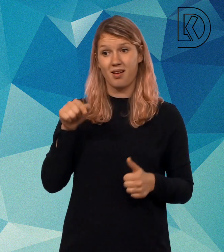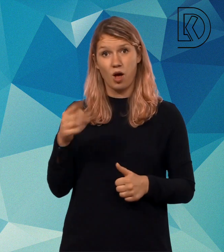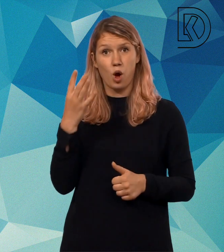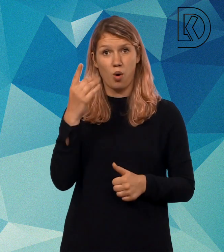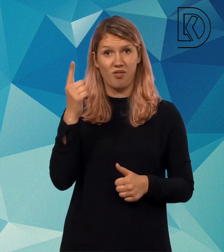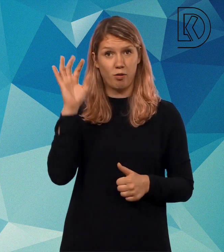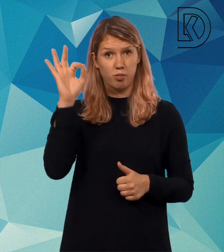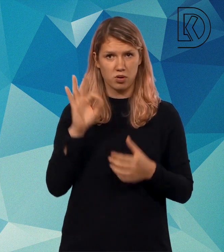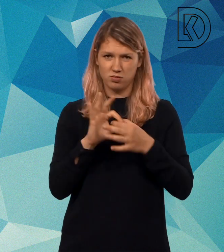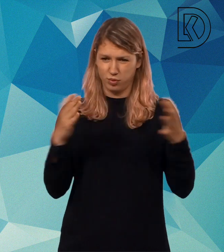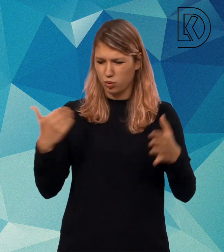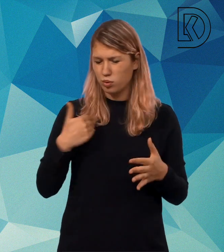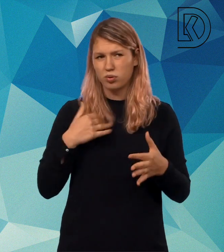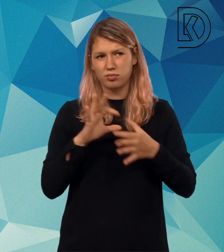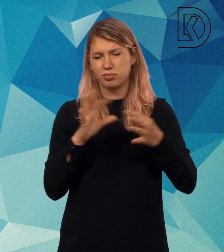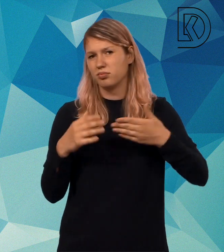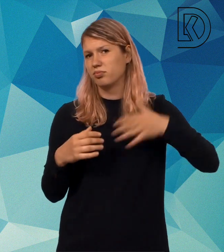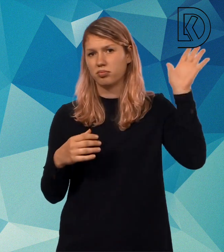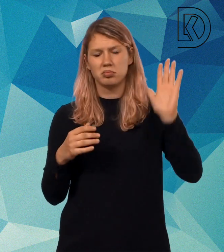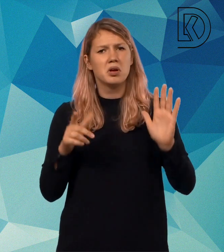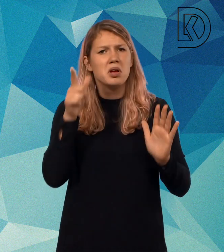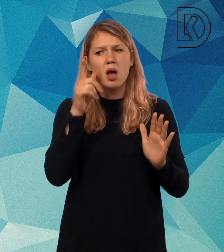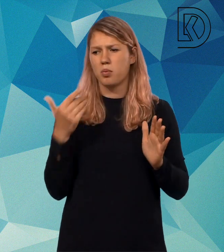o 41 proc. buvo už nepriklausomybę.